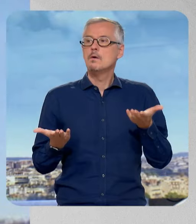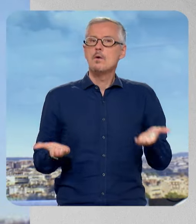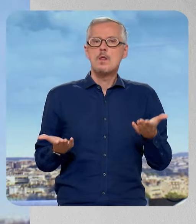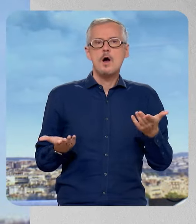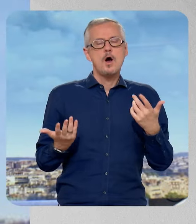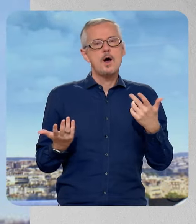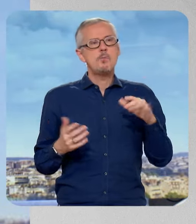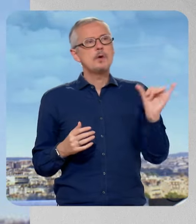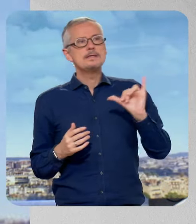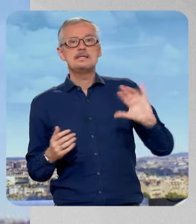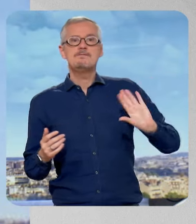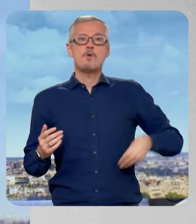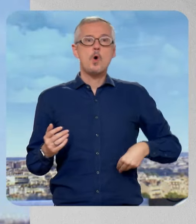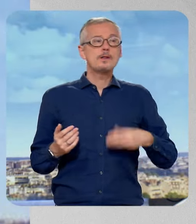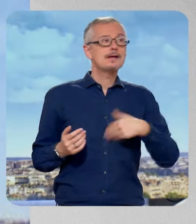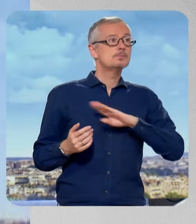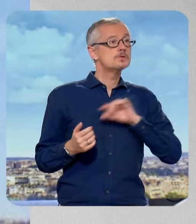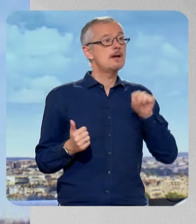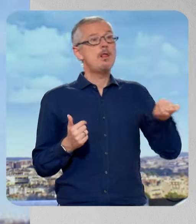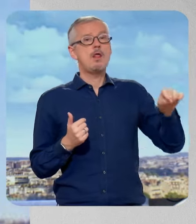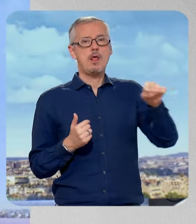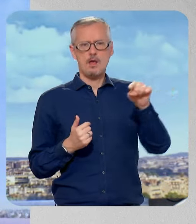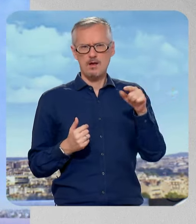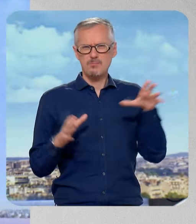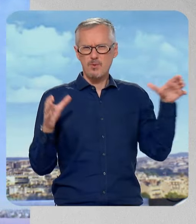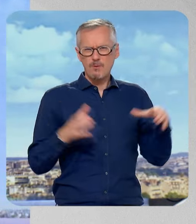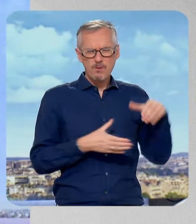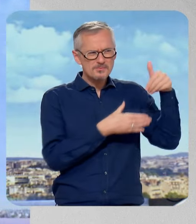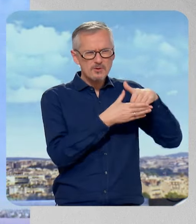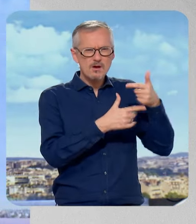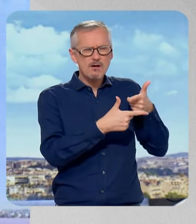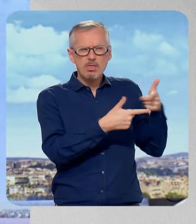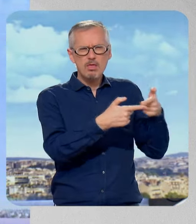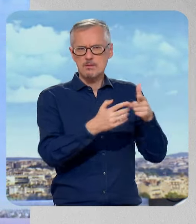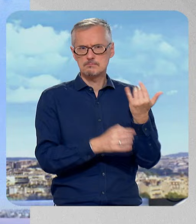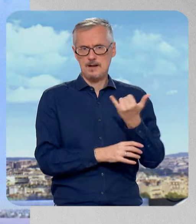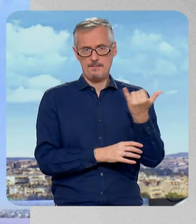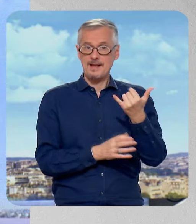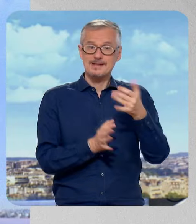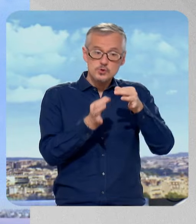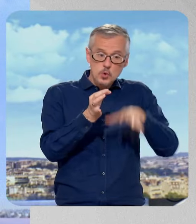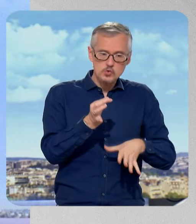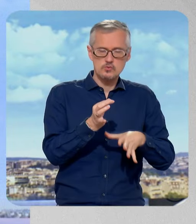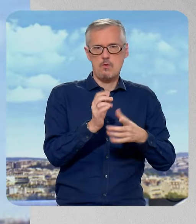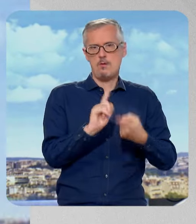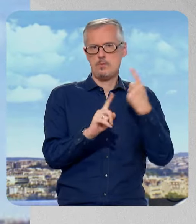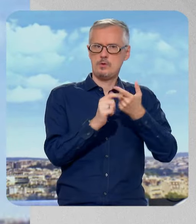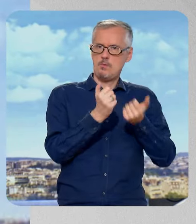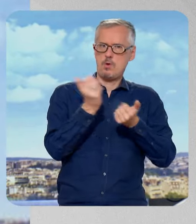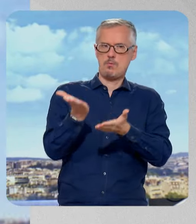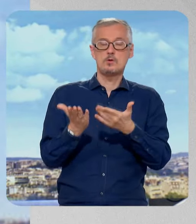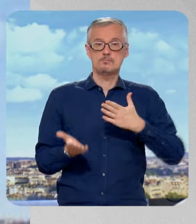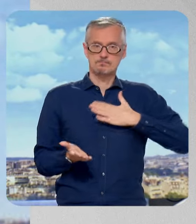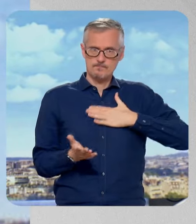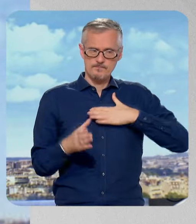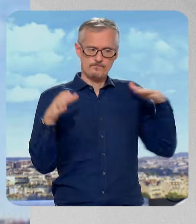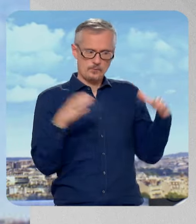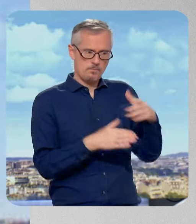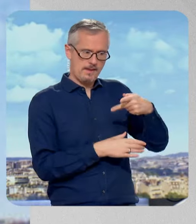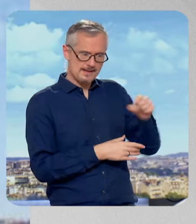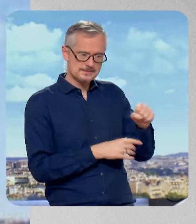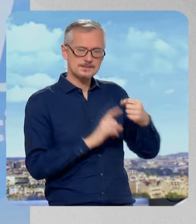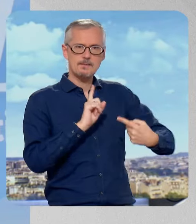Cela n'a pas été décidé par la direction du PS.